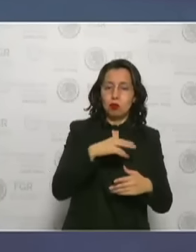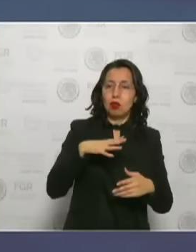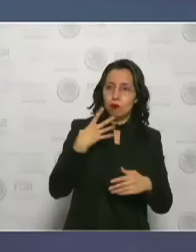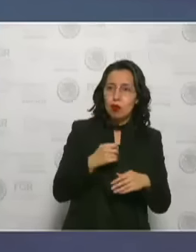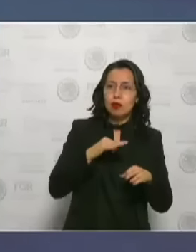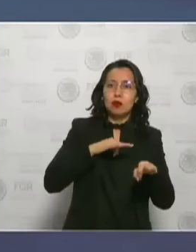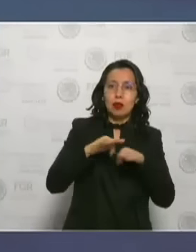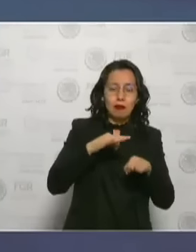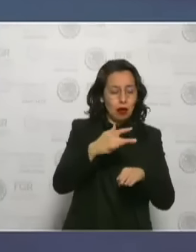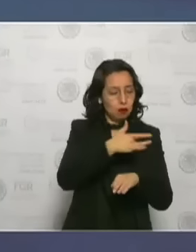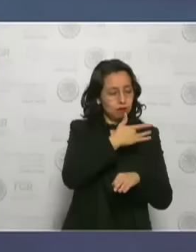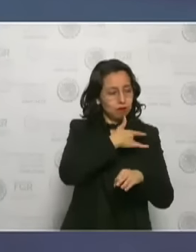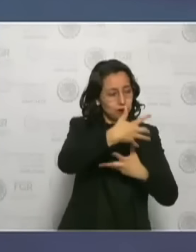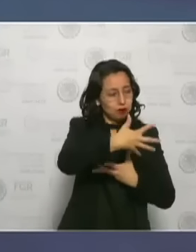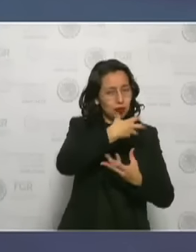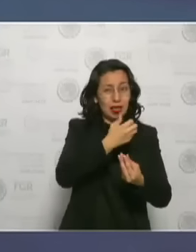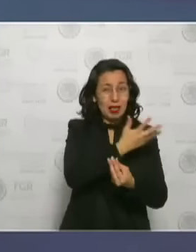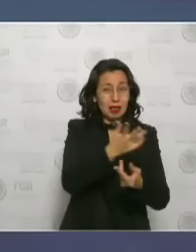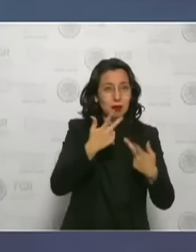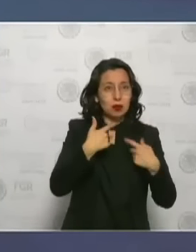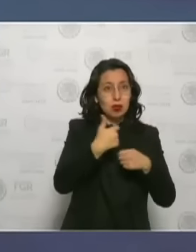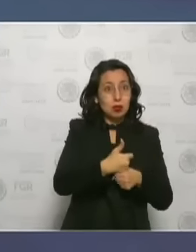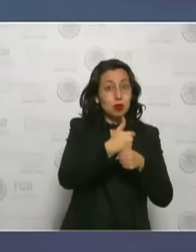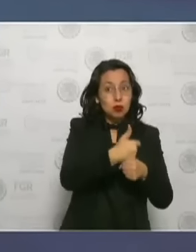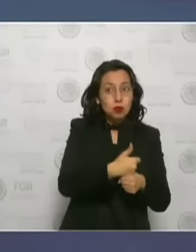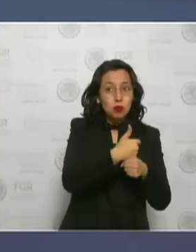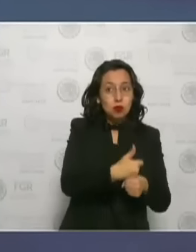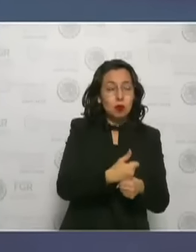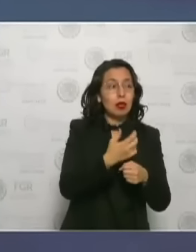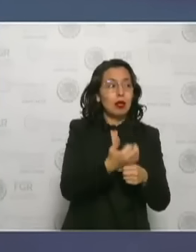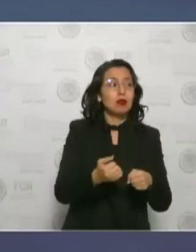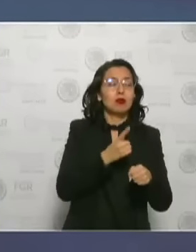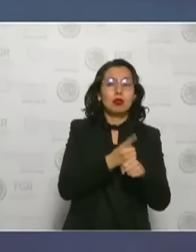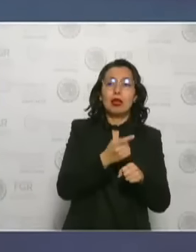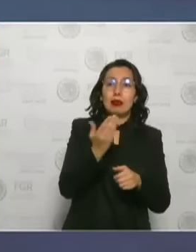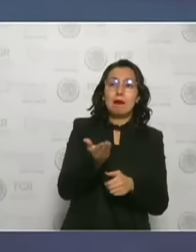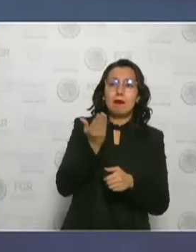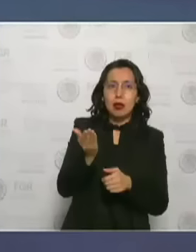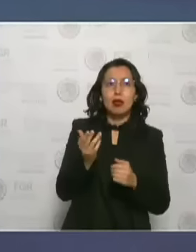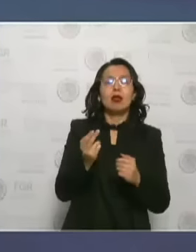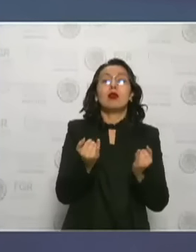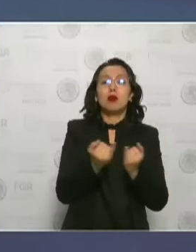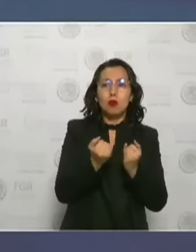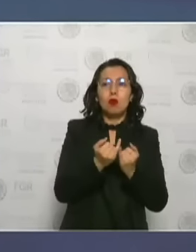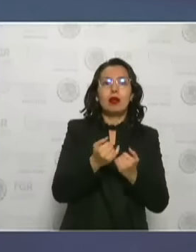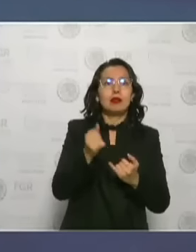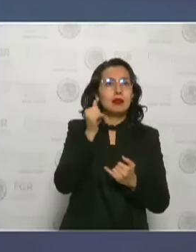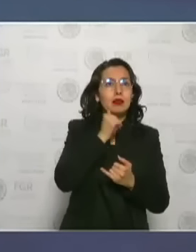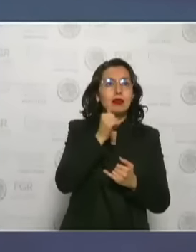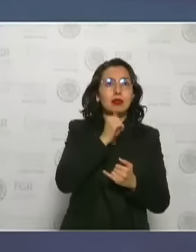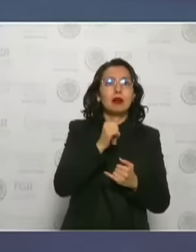la empatía hacia las víctimas, la respuesta ante la sociedad, el uso ético de la inteligencia y la